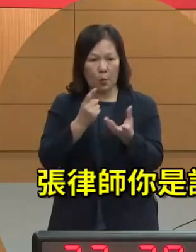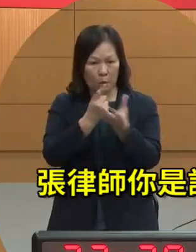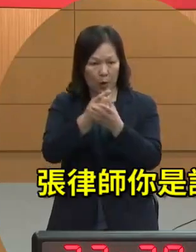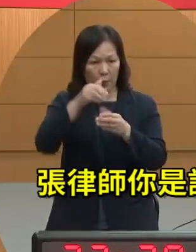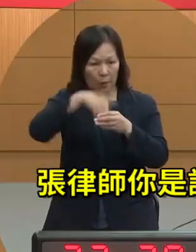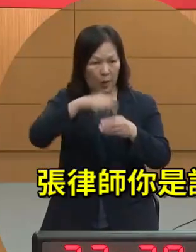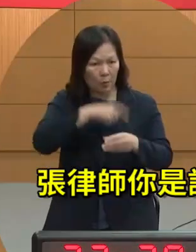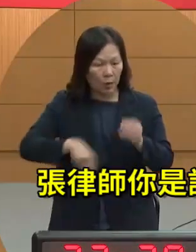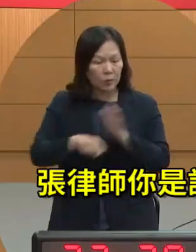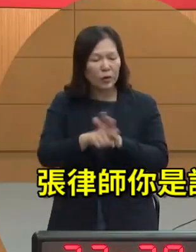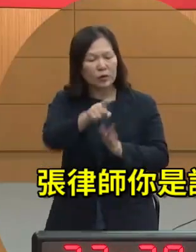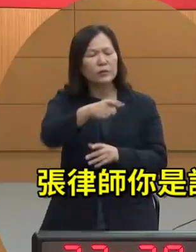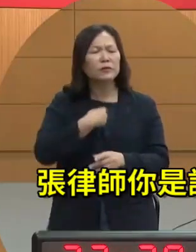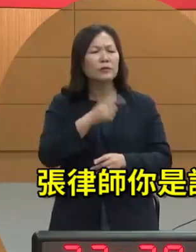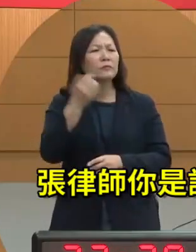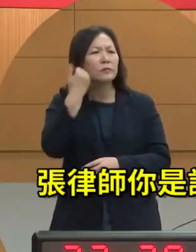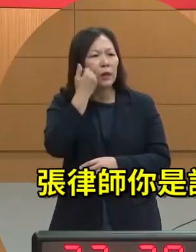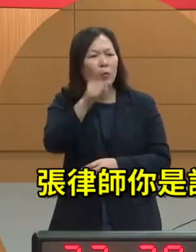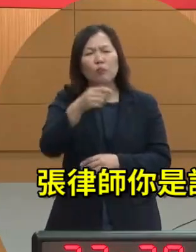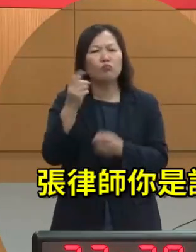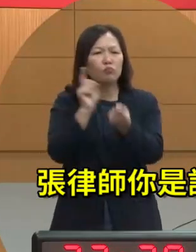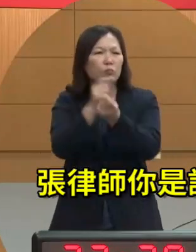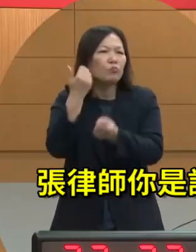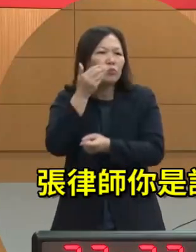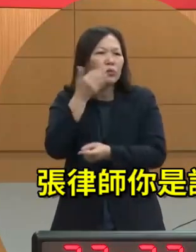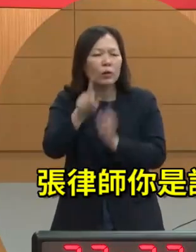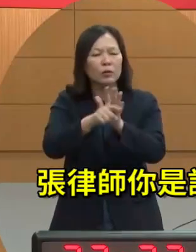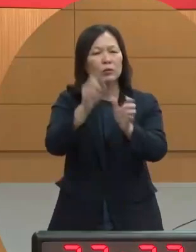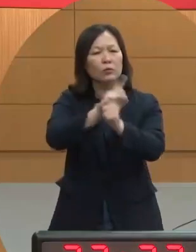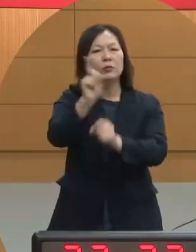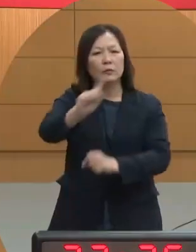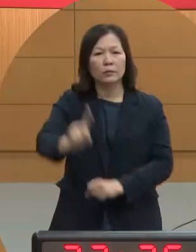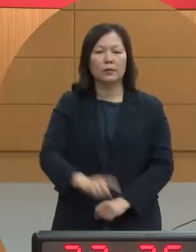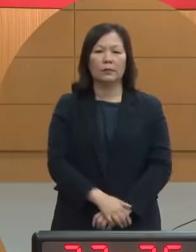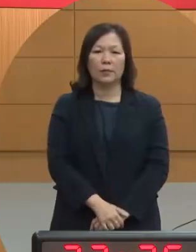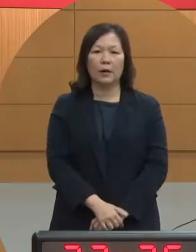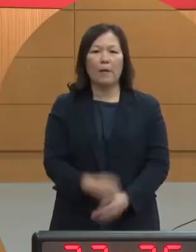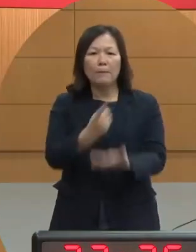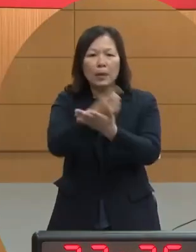張律師你是誰 我不認識你呀 你做過什麼事? 大家知道嗎